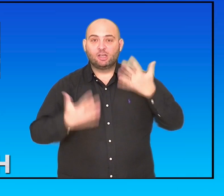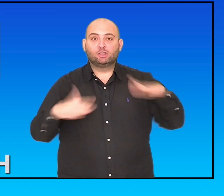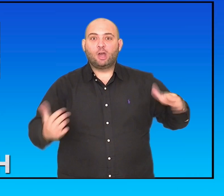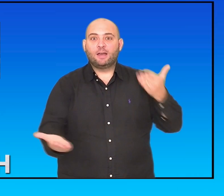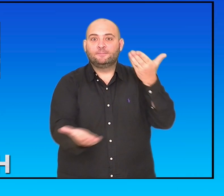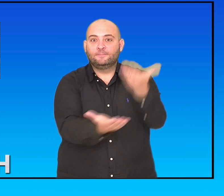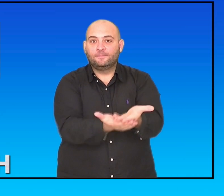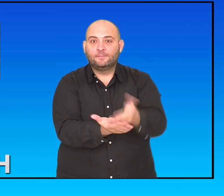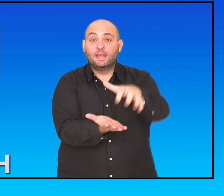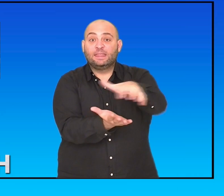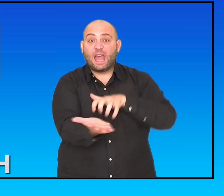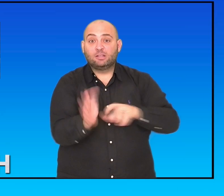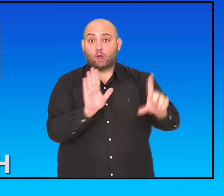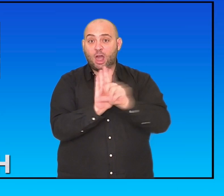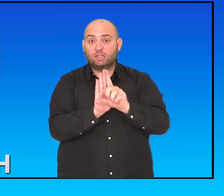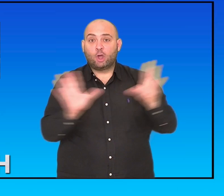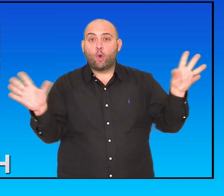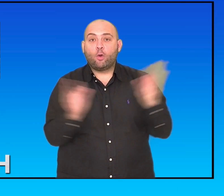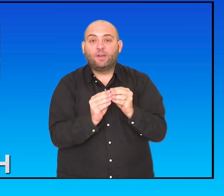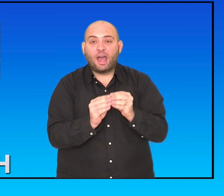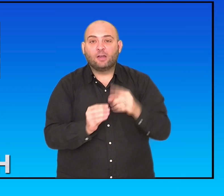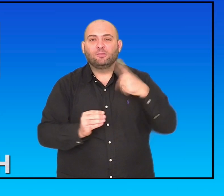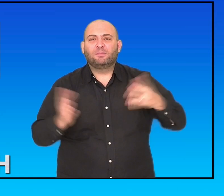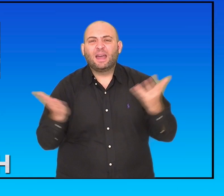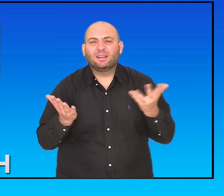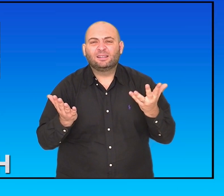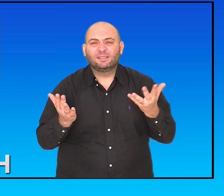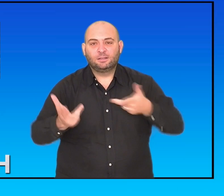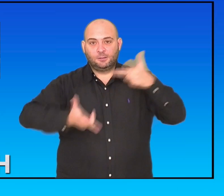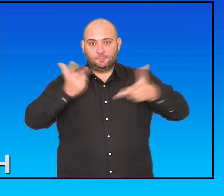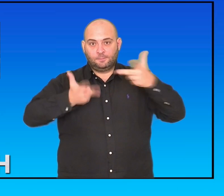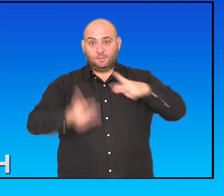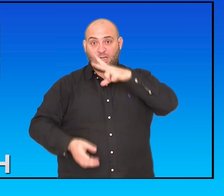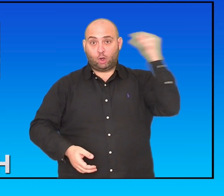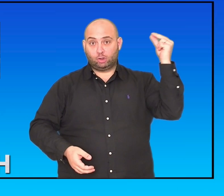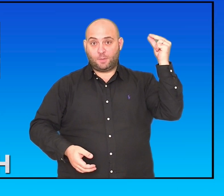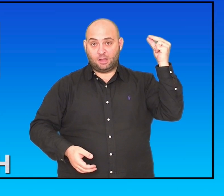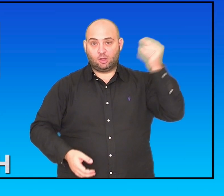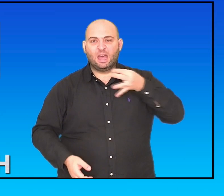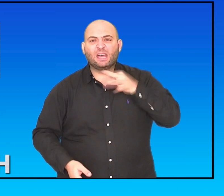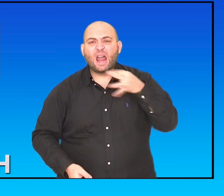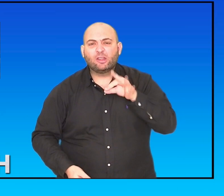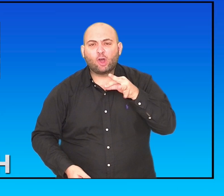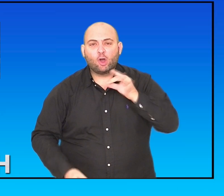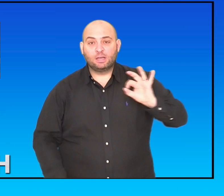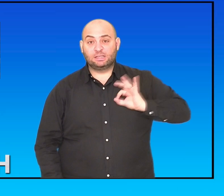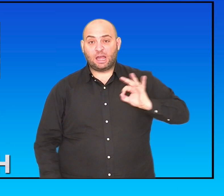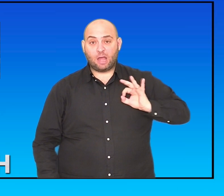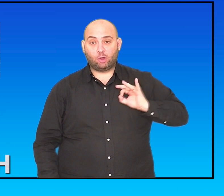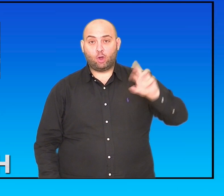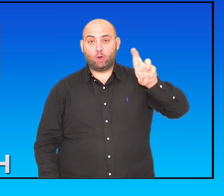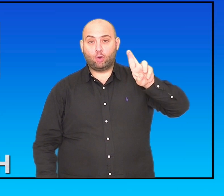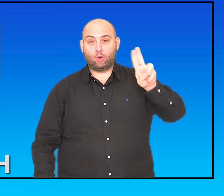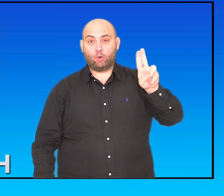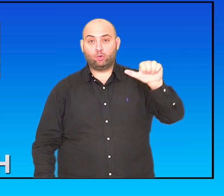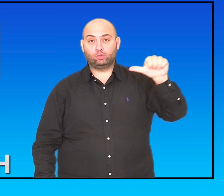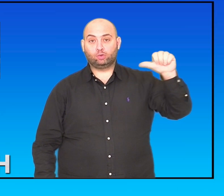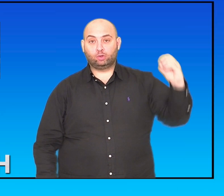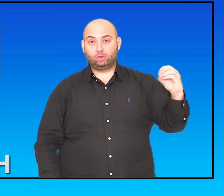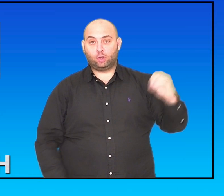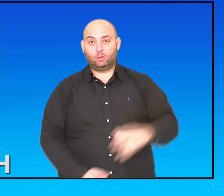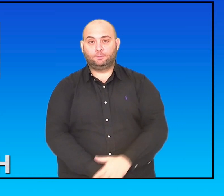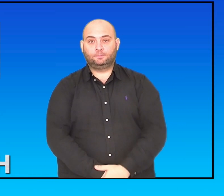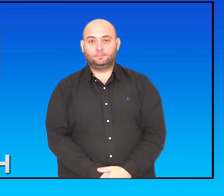è stato presentato il nuovo testo di legge unificato per il riconoscimento della LIS di cui relatore il Sen. Russo.